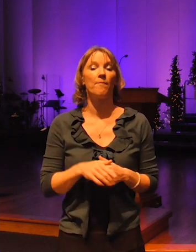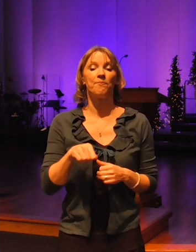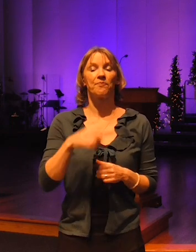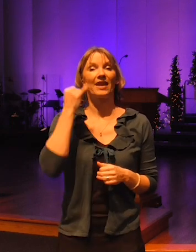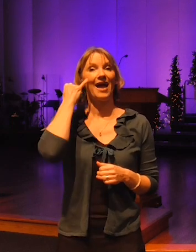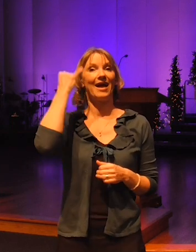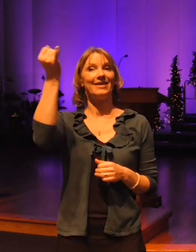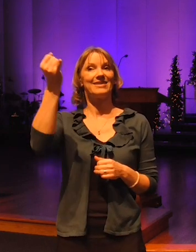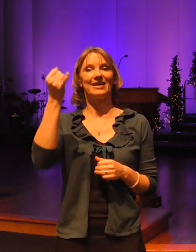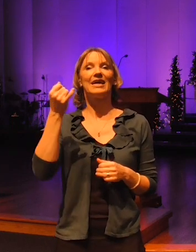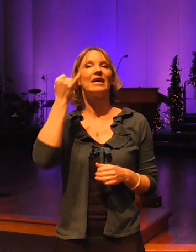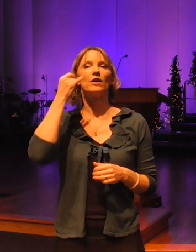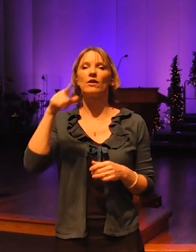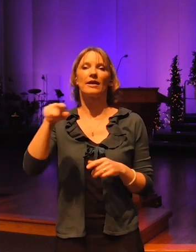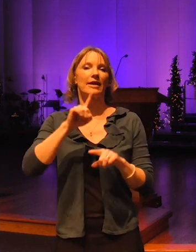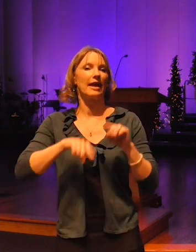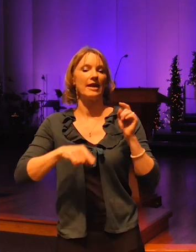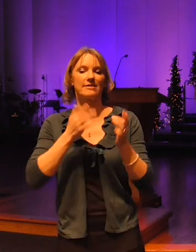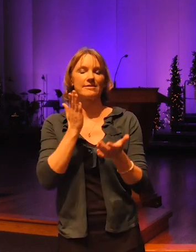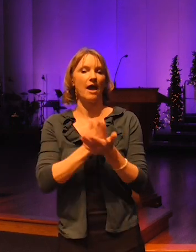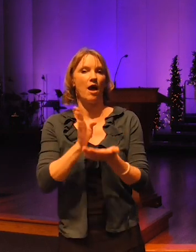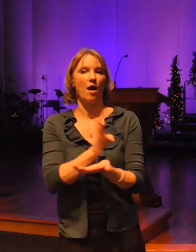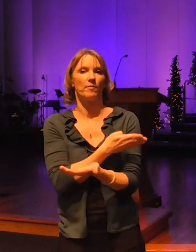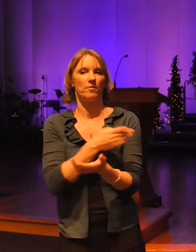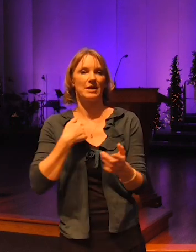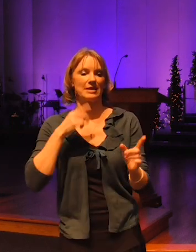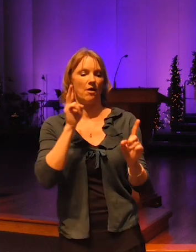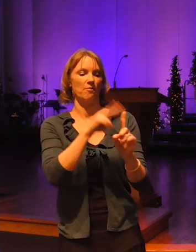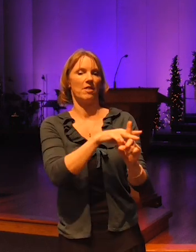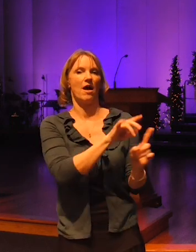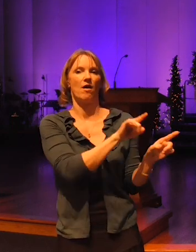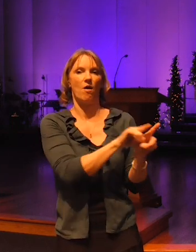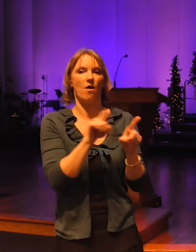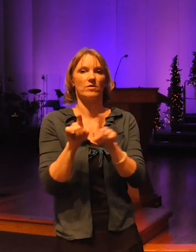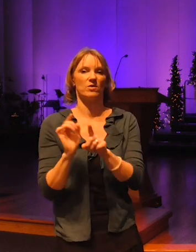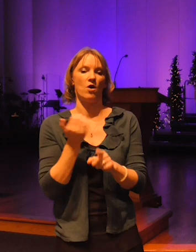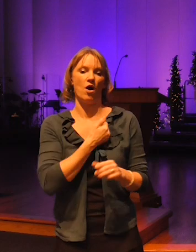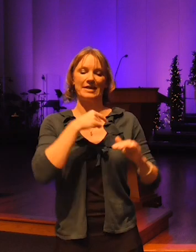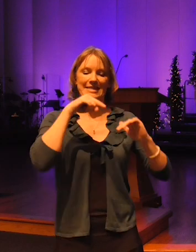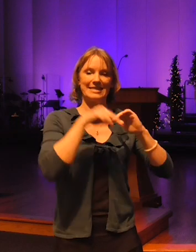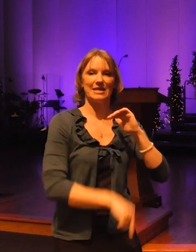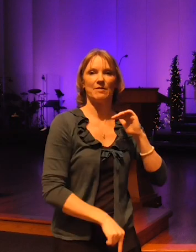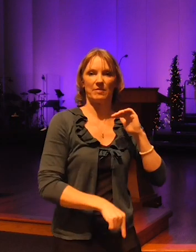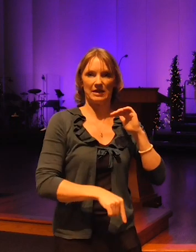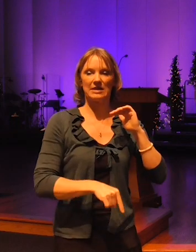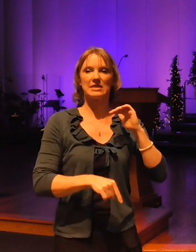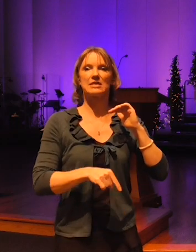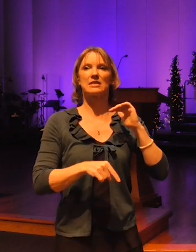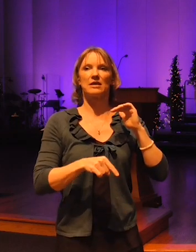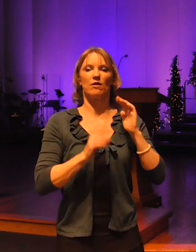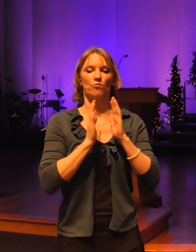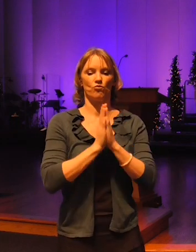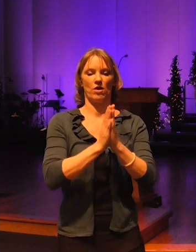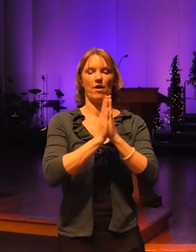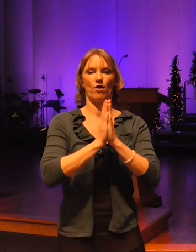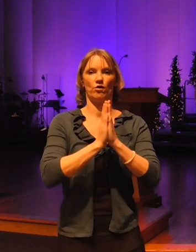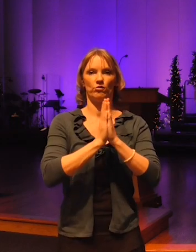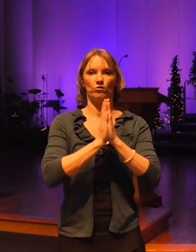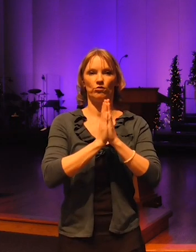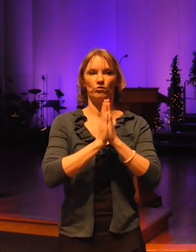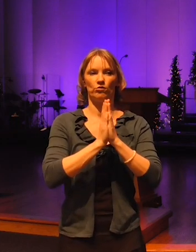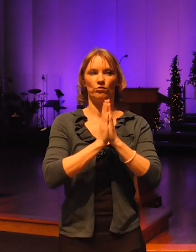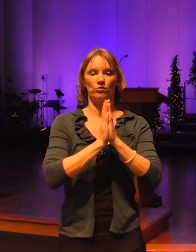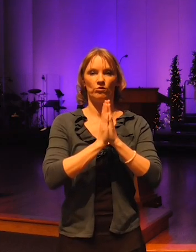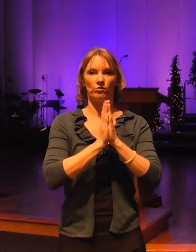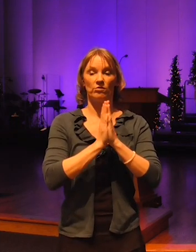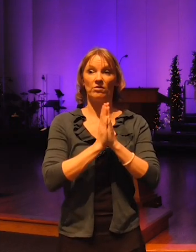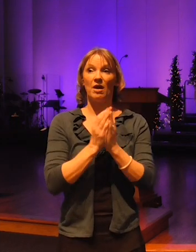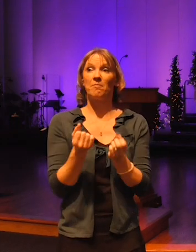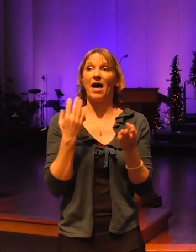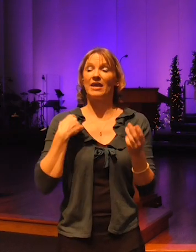música también para nuestras oraciones más profundas y profundas, muchos de nosotros, ya sabes, oramos todos los días